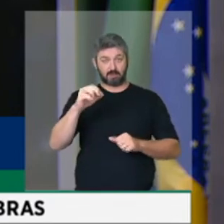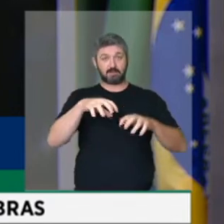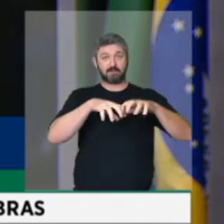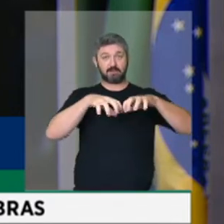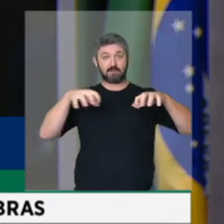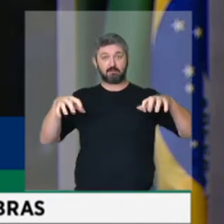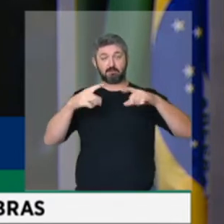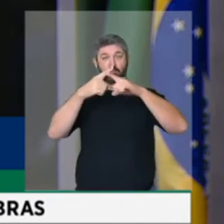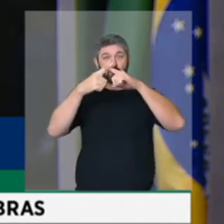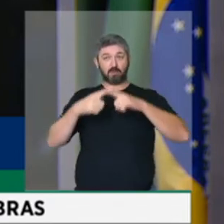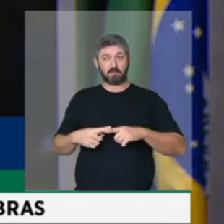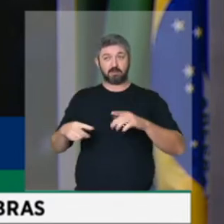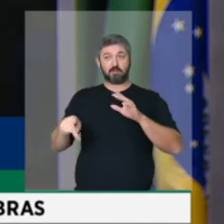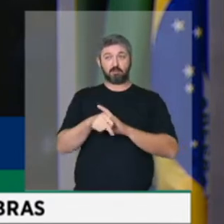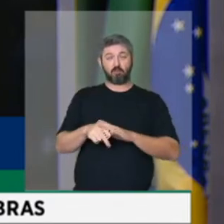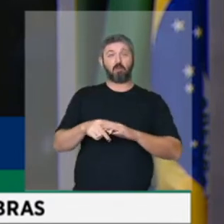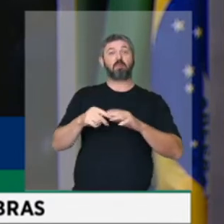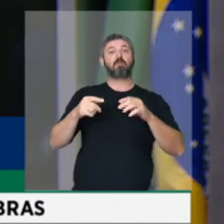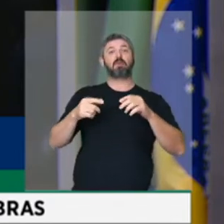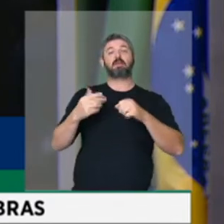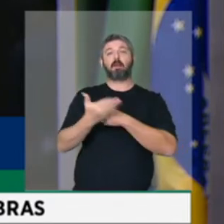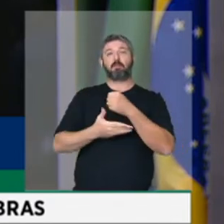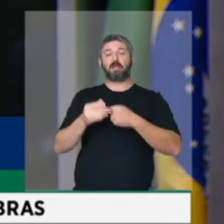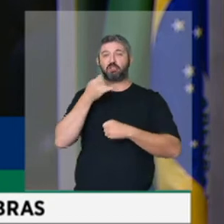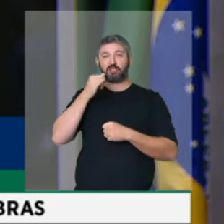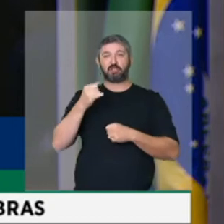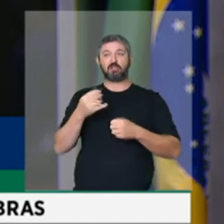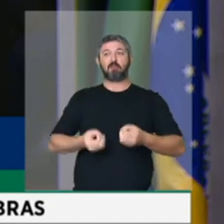ELETROBRAS. NOVE. CONDICIONA A DESESTATIZAÇÃO A NOVA EMPRESA PÚBLICA ASSUMIR INTEGRALMENTE AS OBRIGAÇÕES,